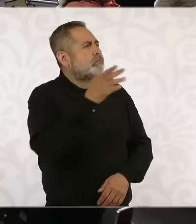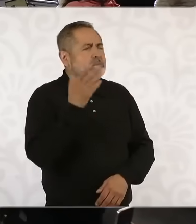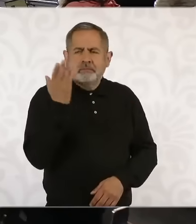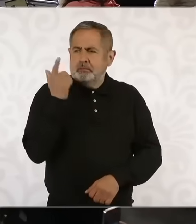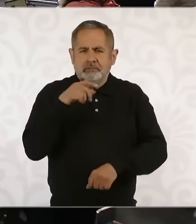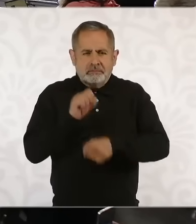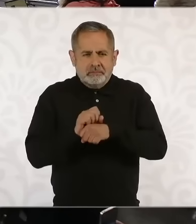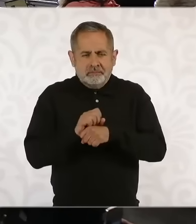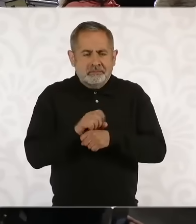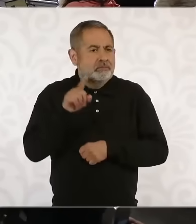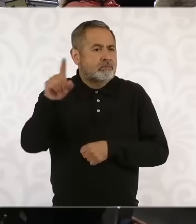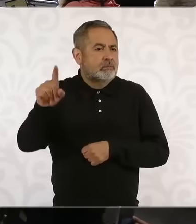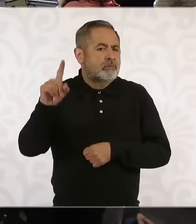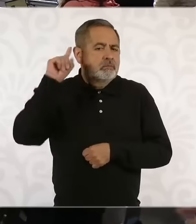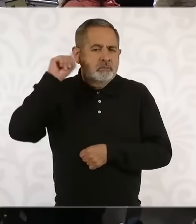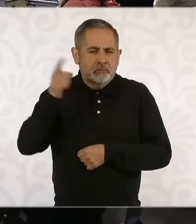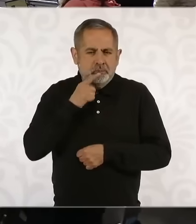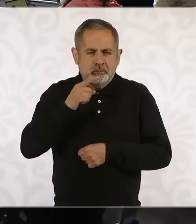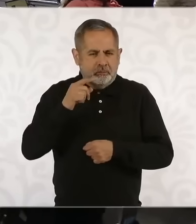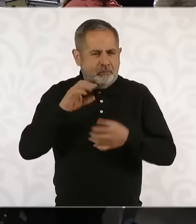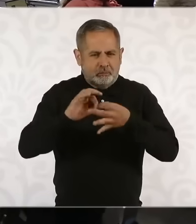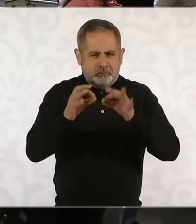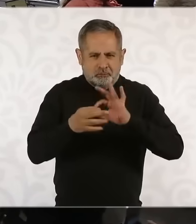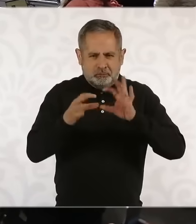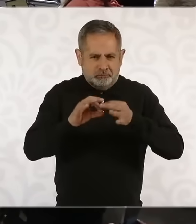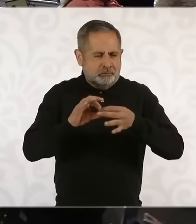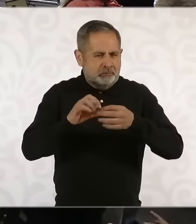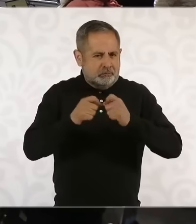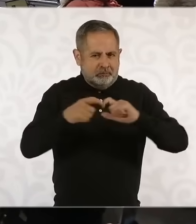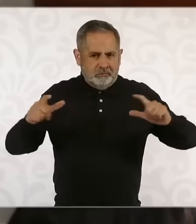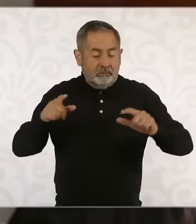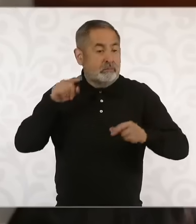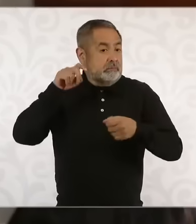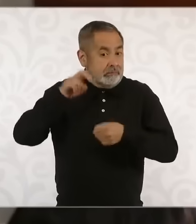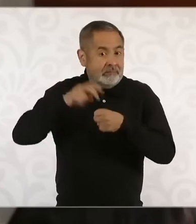Juegos Sordolímpicos en Tokio, Japón. México tuvo una gran participación histórica ganando